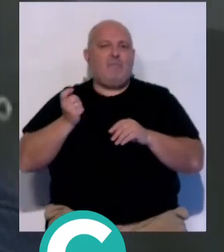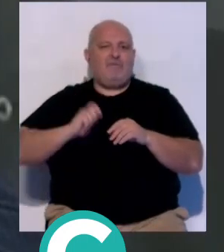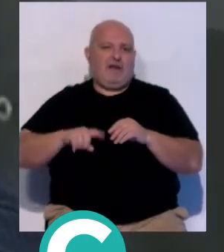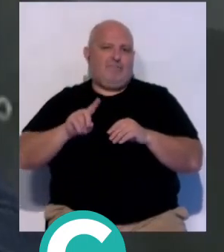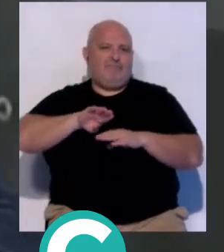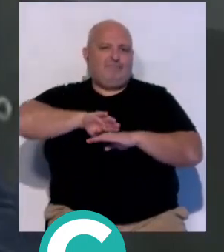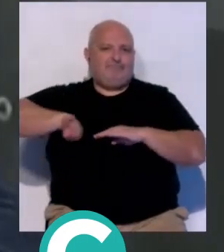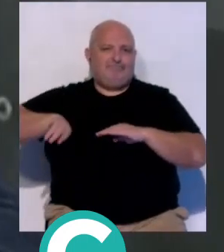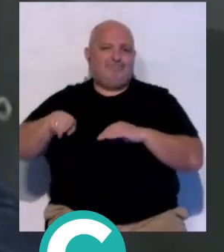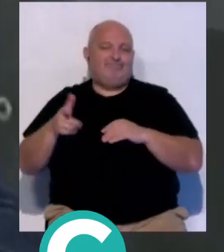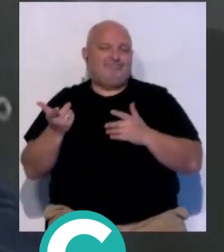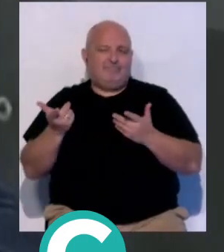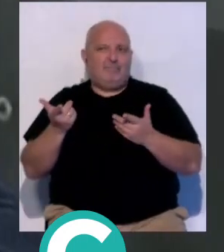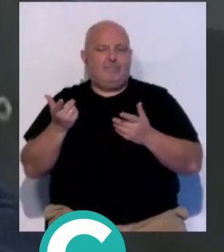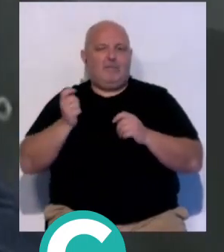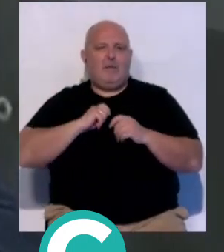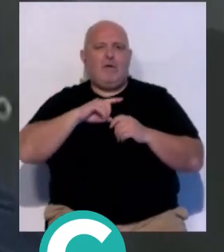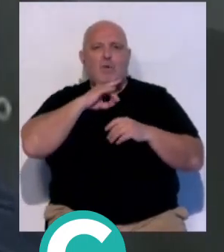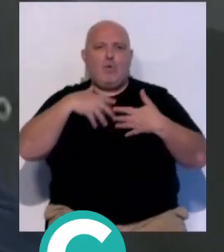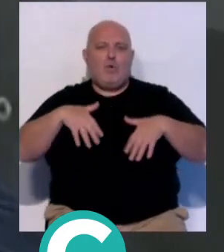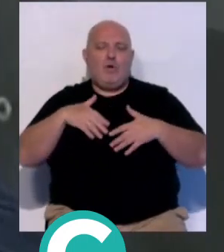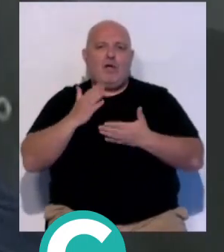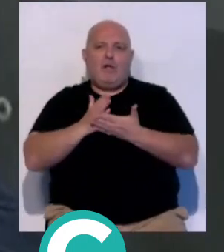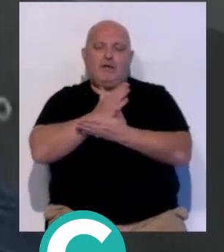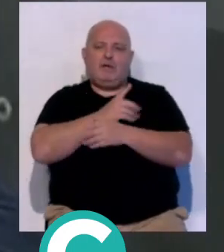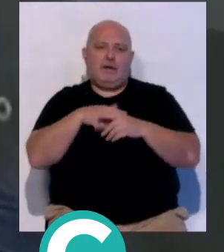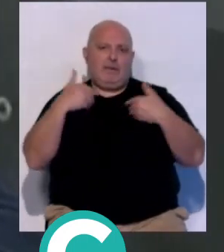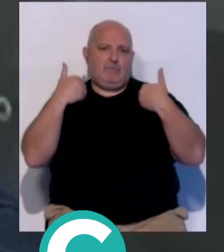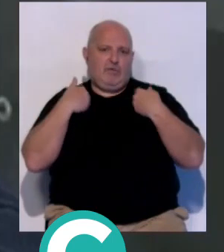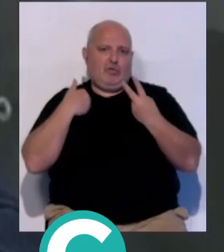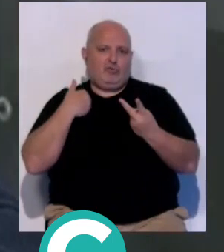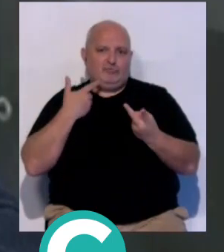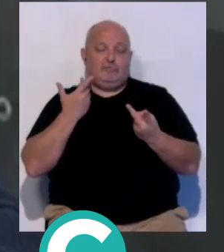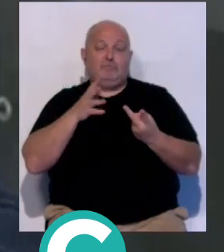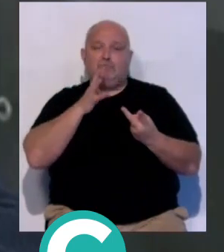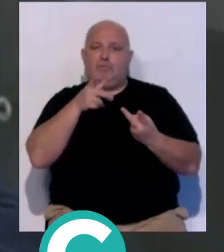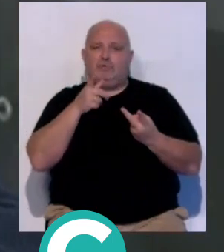nosotros podemos ser muy alegres pero a la misma vez responsable y yo creo que en ese sentido lo